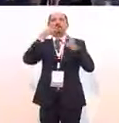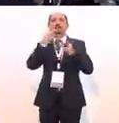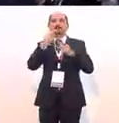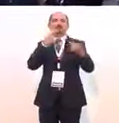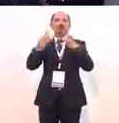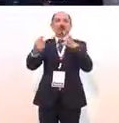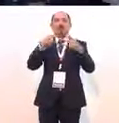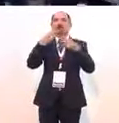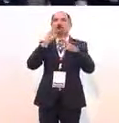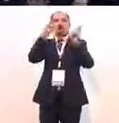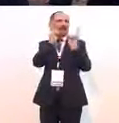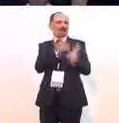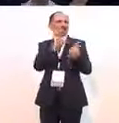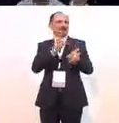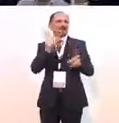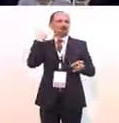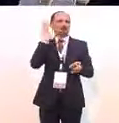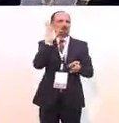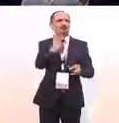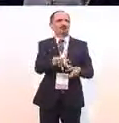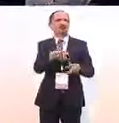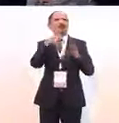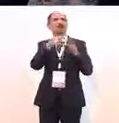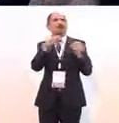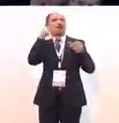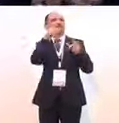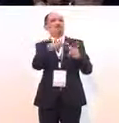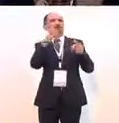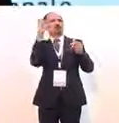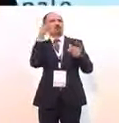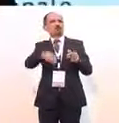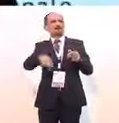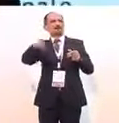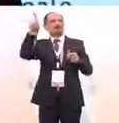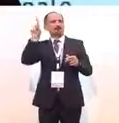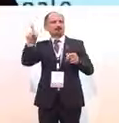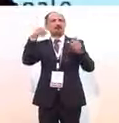giorni si lamenta di ciò che ha fatto il Partito Democratico dico “Sì, cambiamo